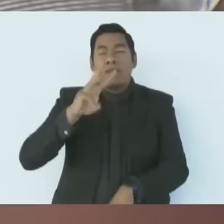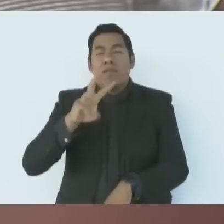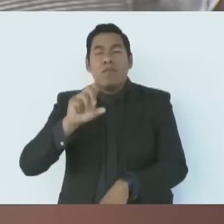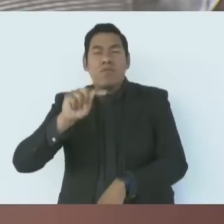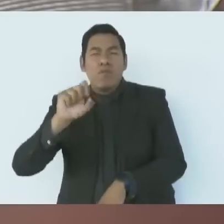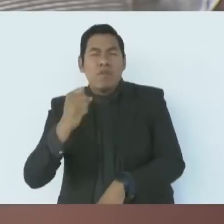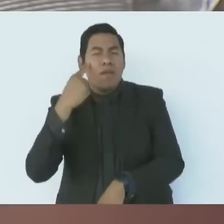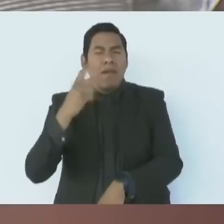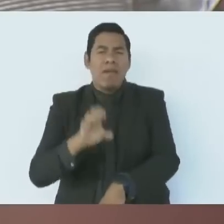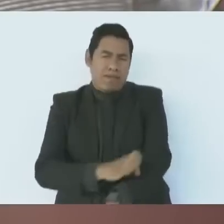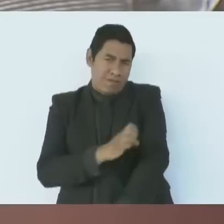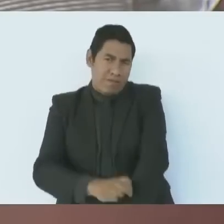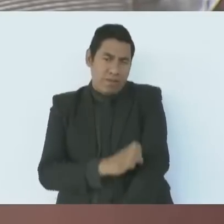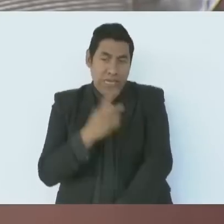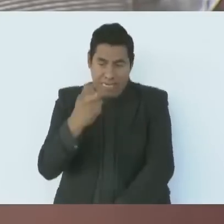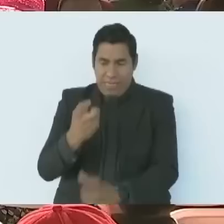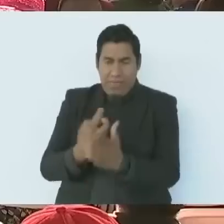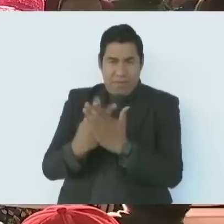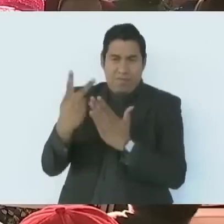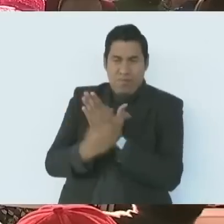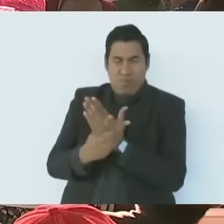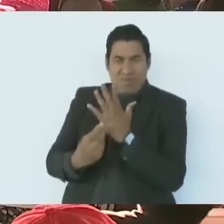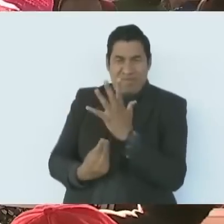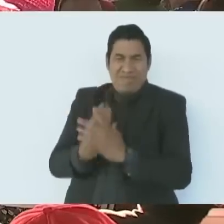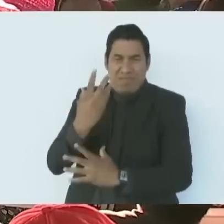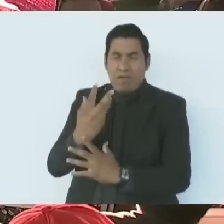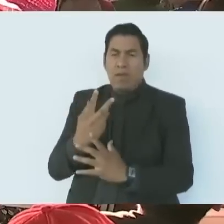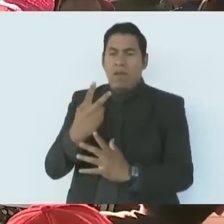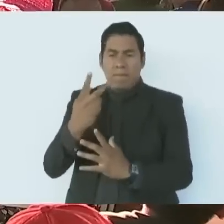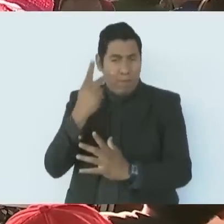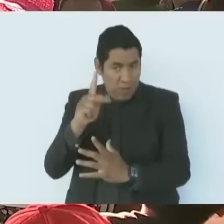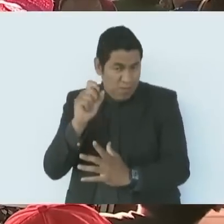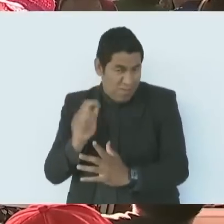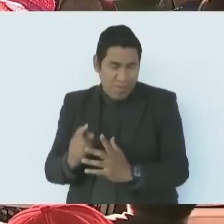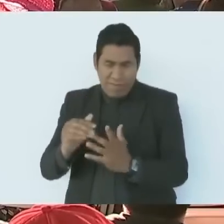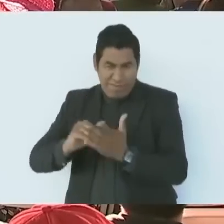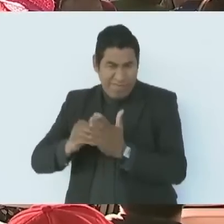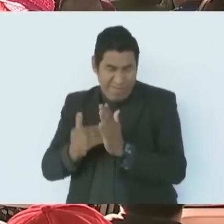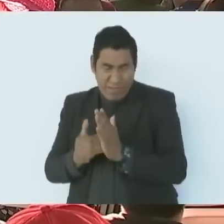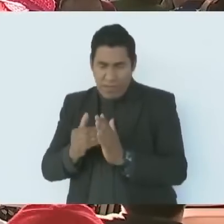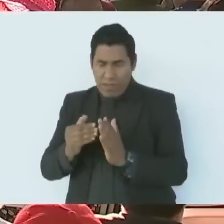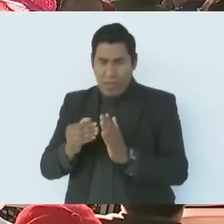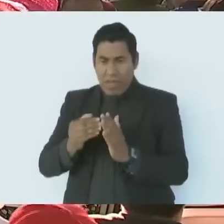parte del programa y como parte de esta estrategia el programa que ahorita estamos anunciando el